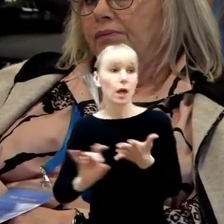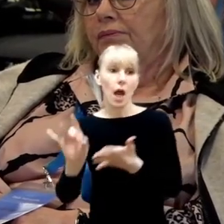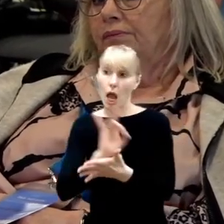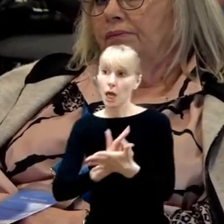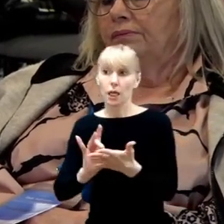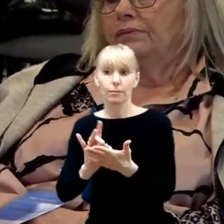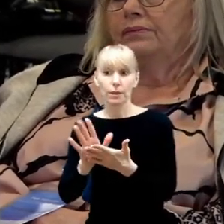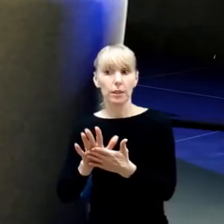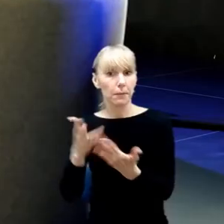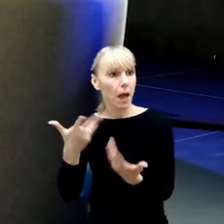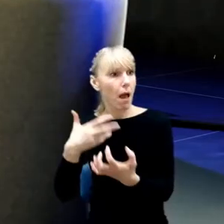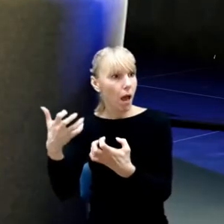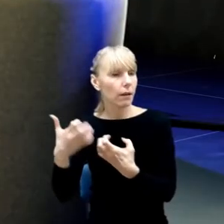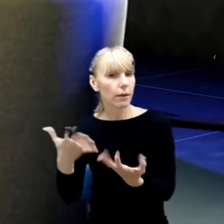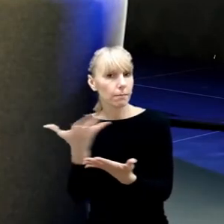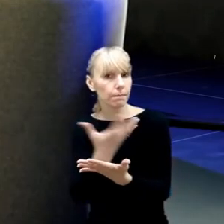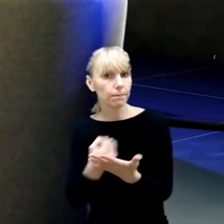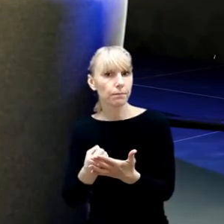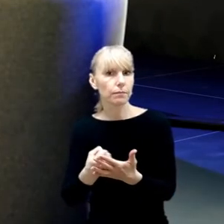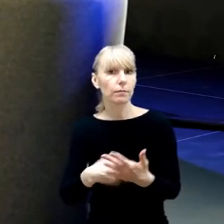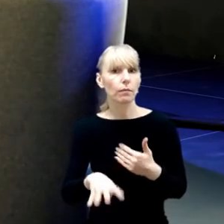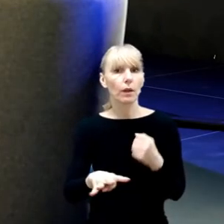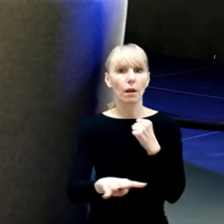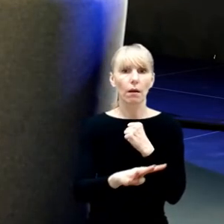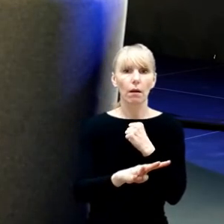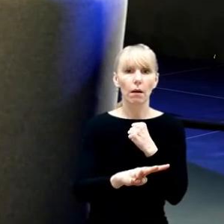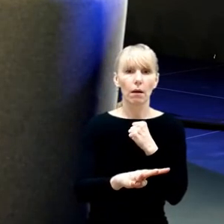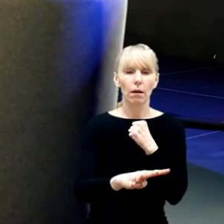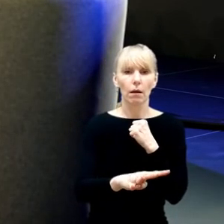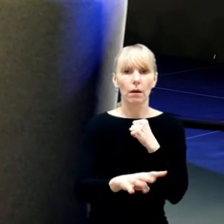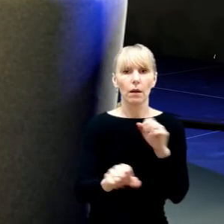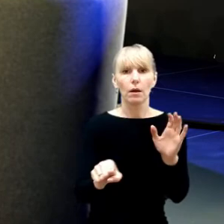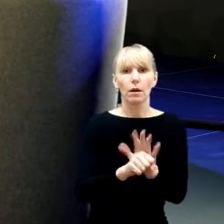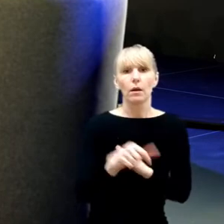czyli tak 40% do 2021 roku,